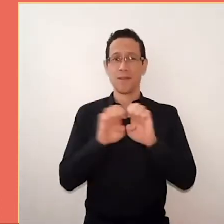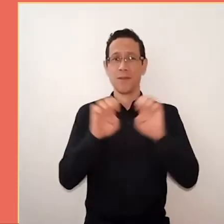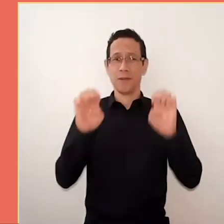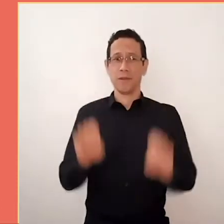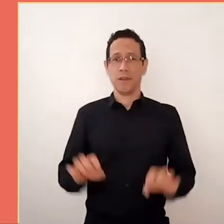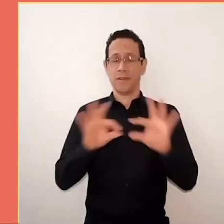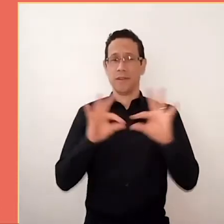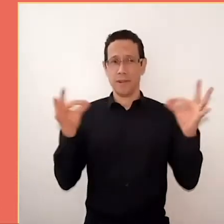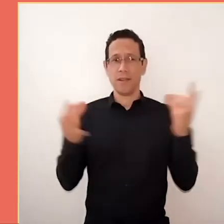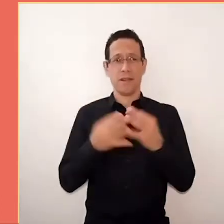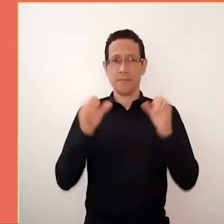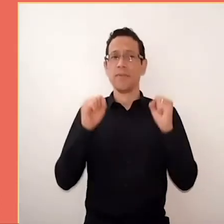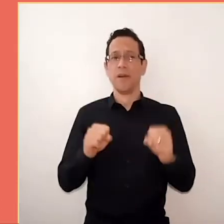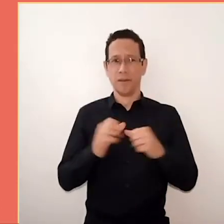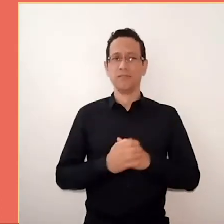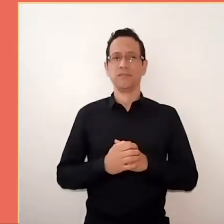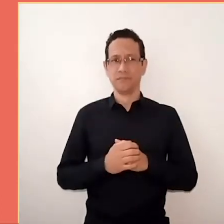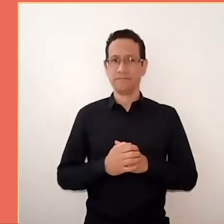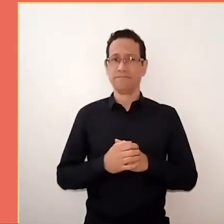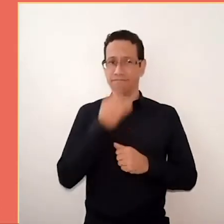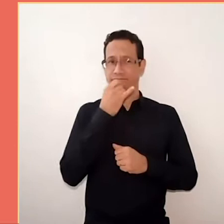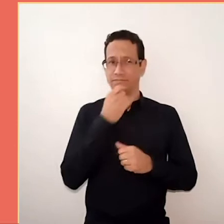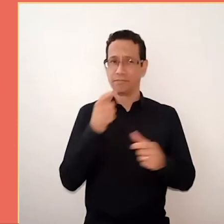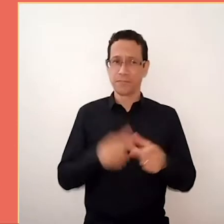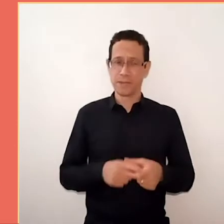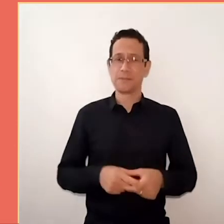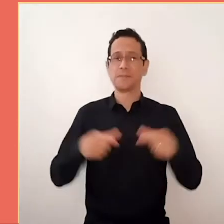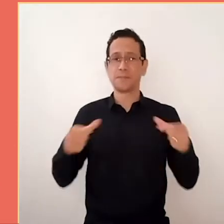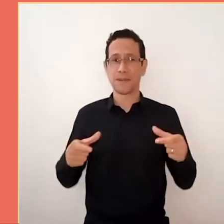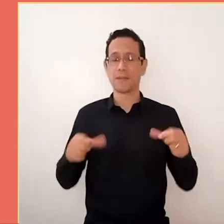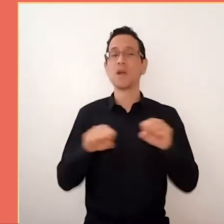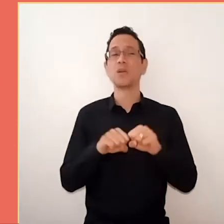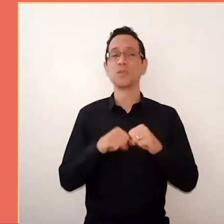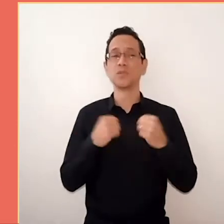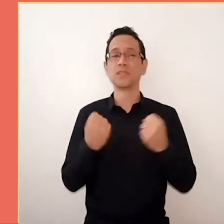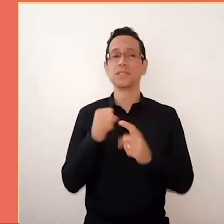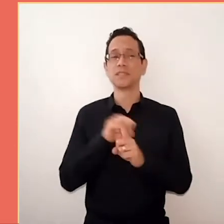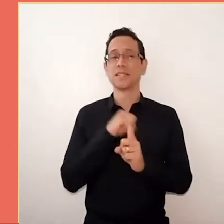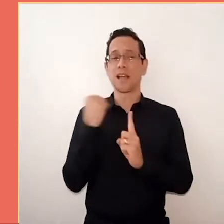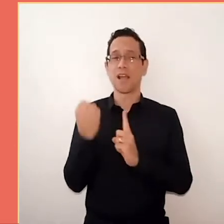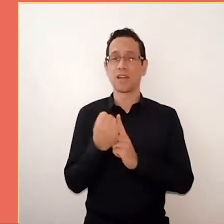Assim pensando no micro para o macro. Uma sociedade livre é uma sociedade que ameaça também